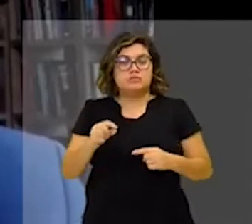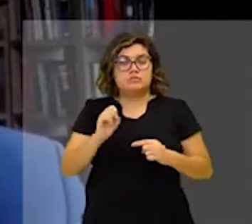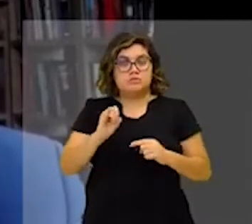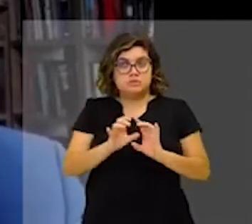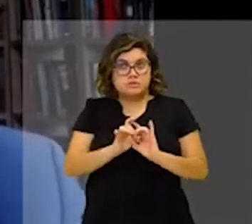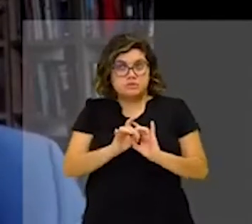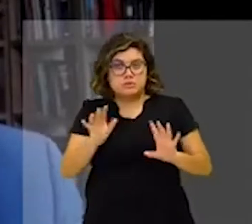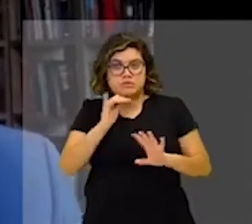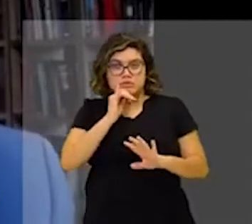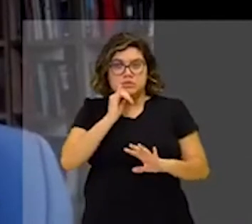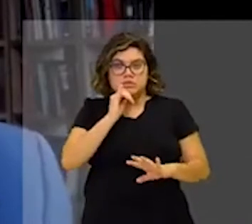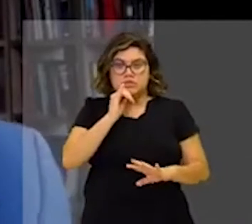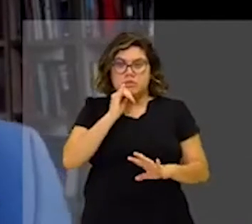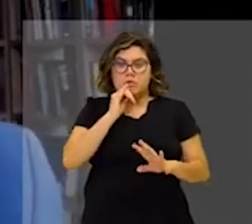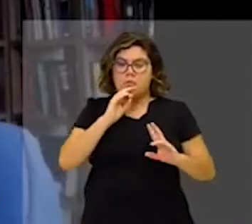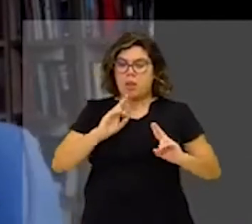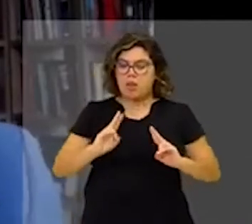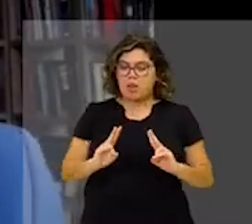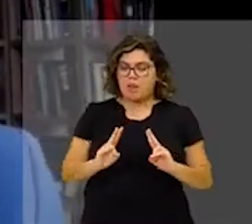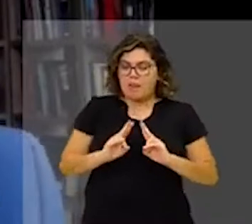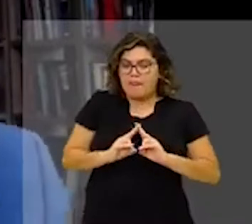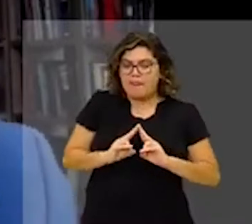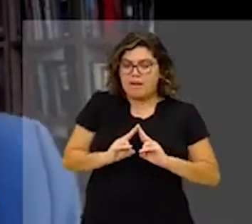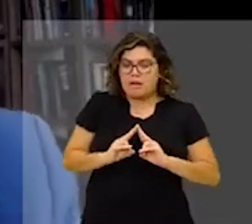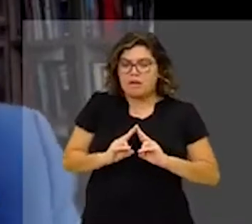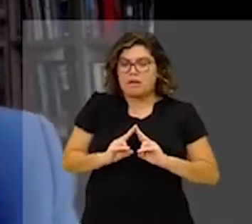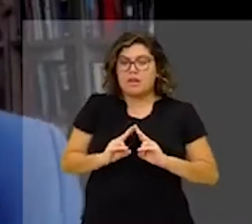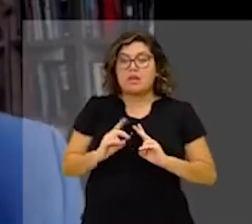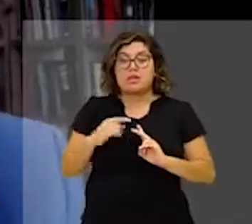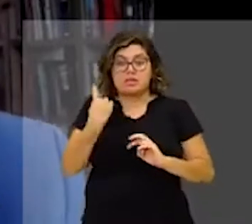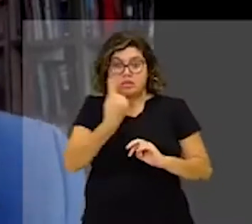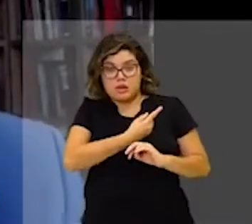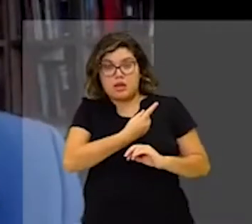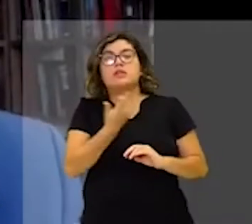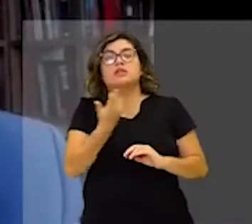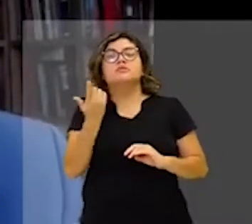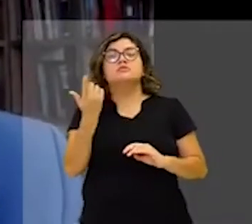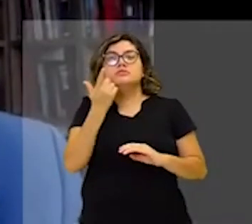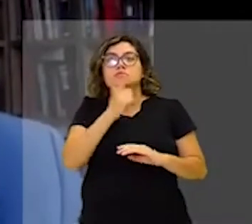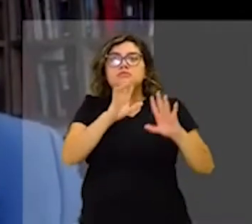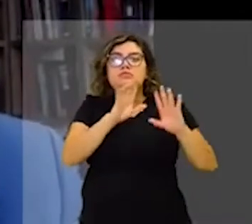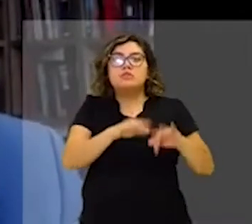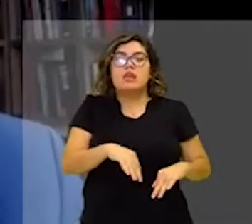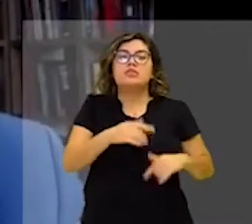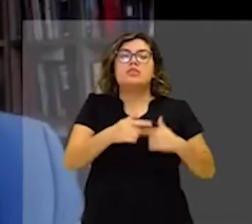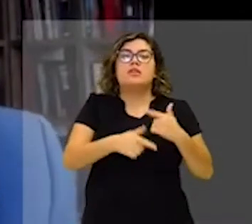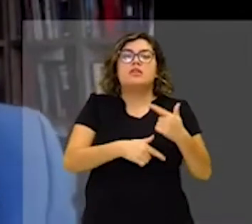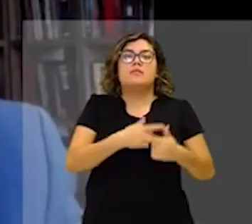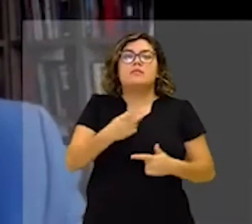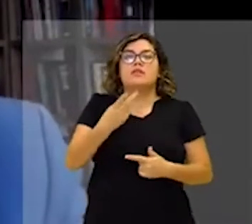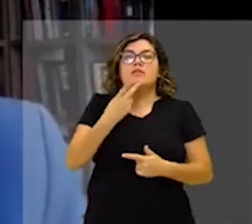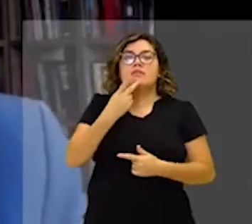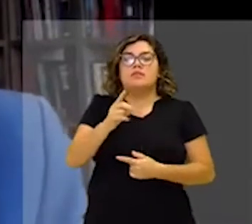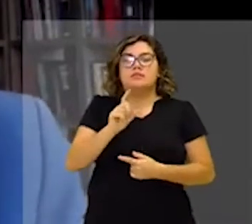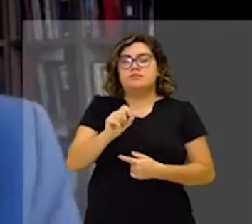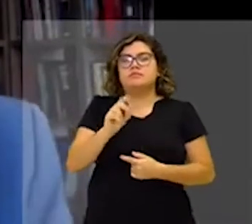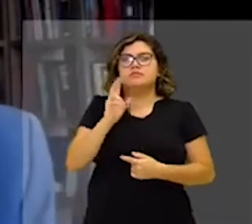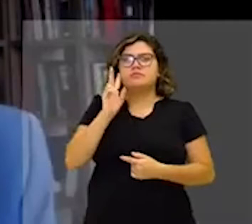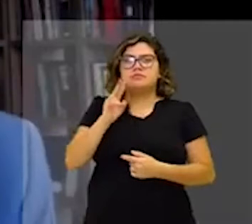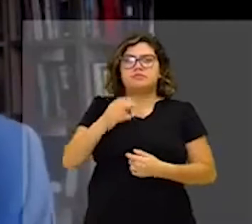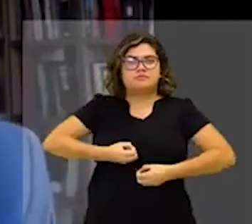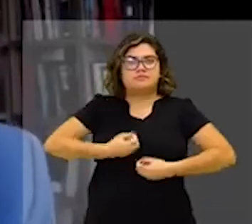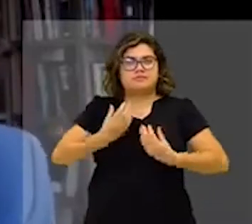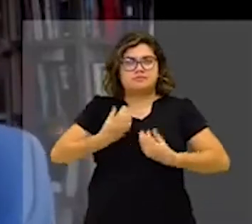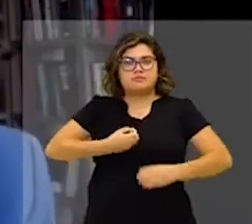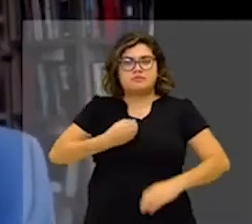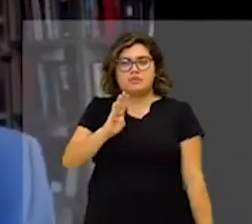dobradiça nós concluímos nosso trabalho dizendo E como lembra o poeta Belquior o novo sempre